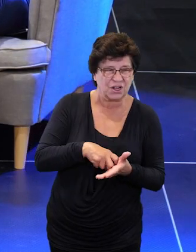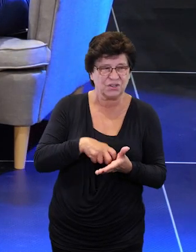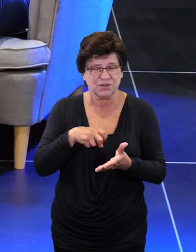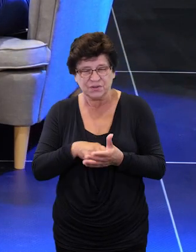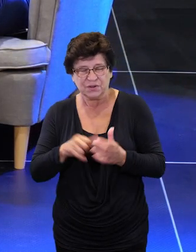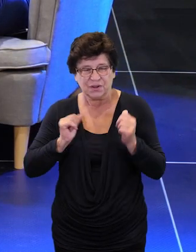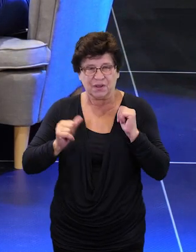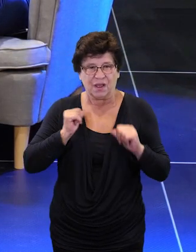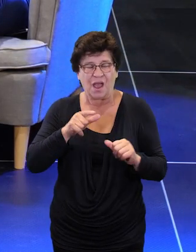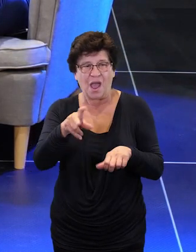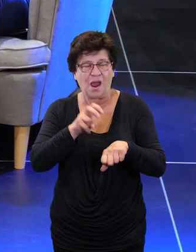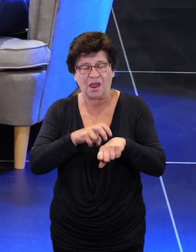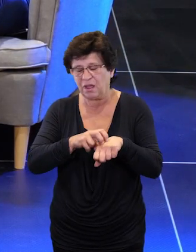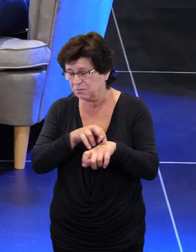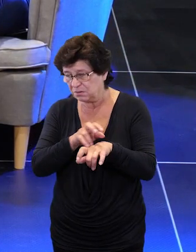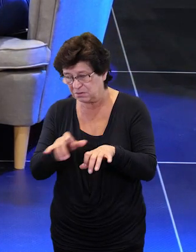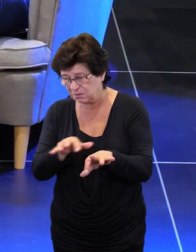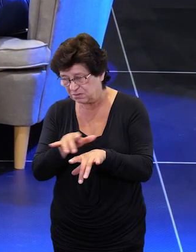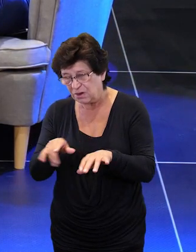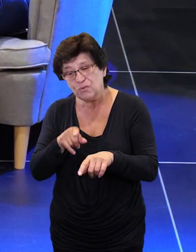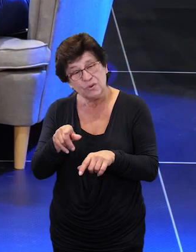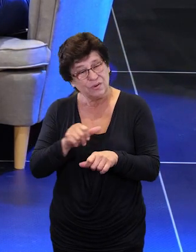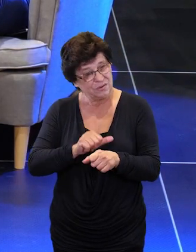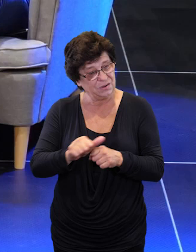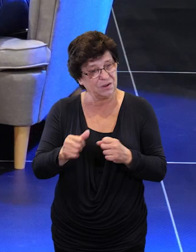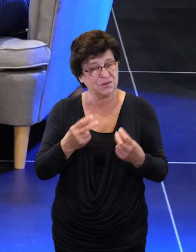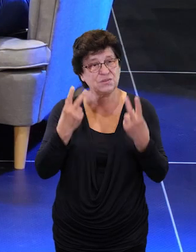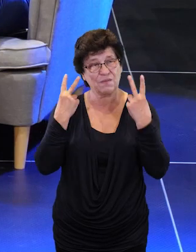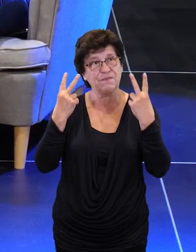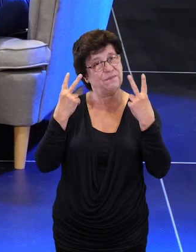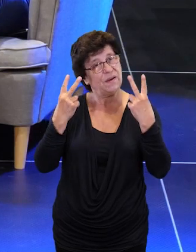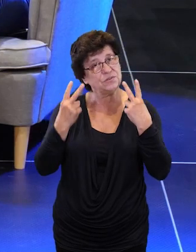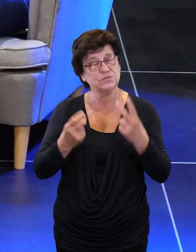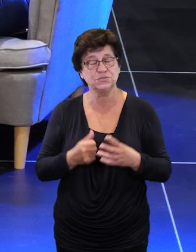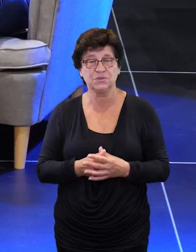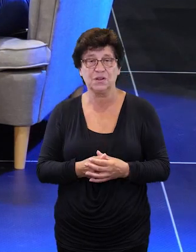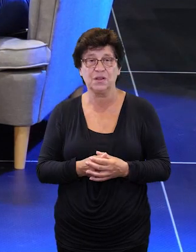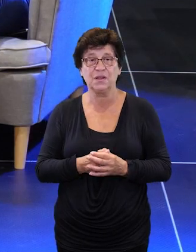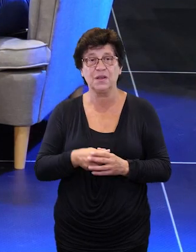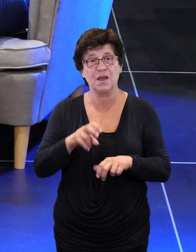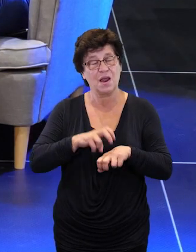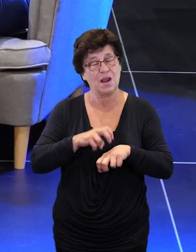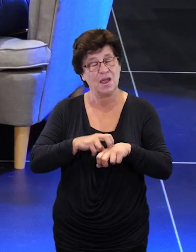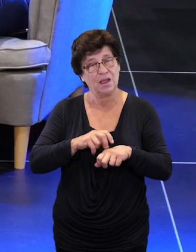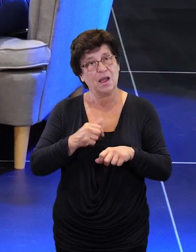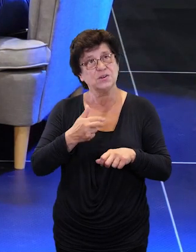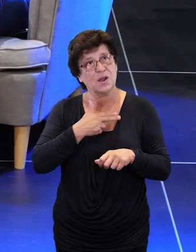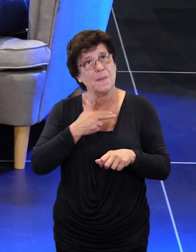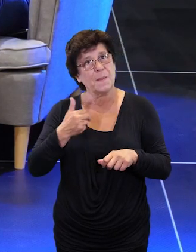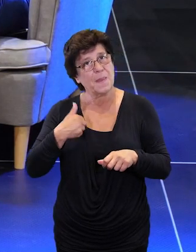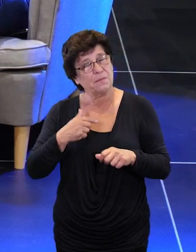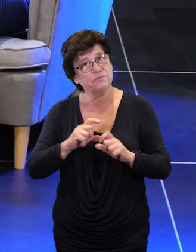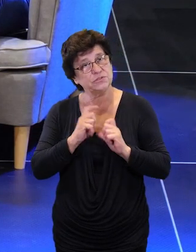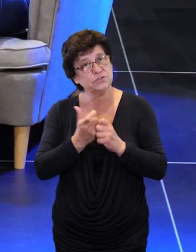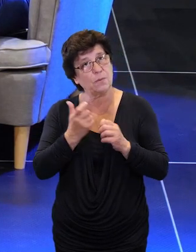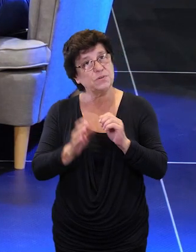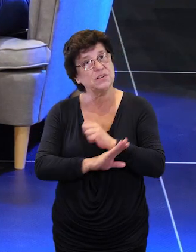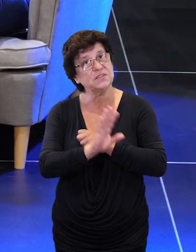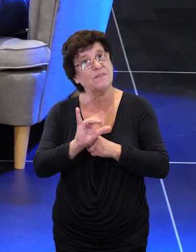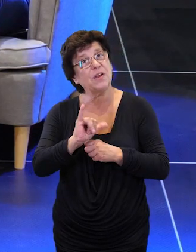Więc tutaj bardzo ważne, uważam, jest to, że pan doktor tutaj nam przedstawił, jak to wygląda.